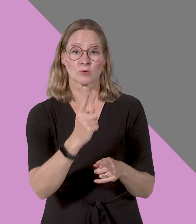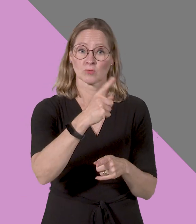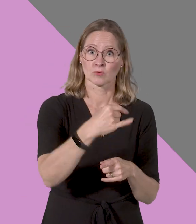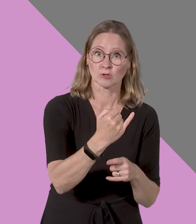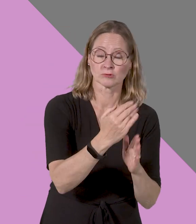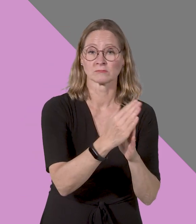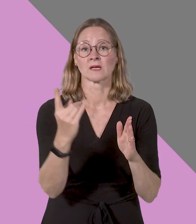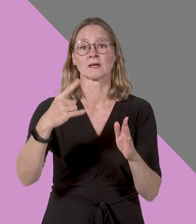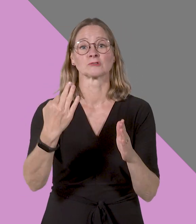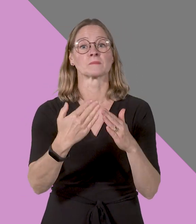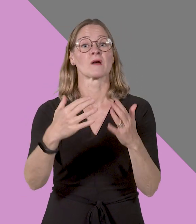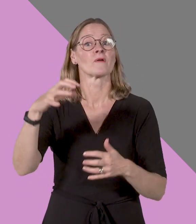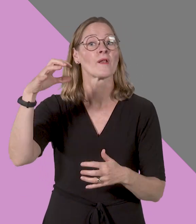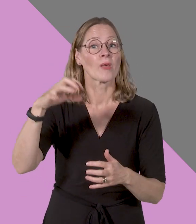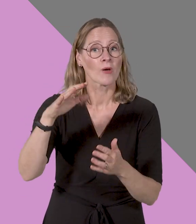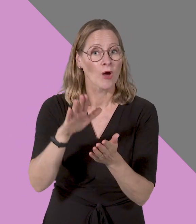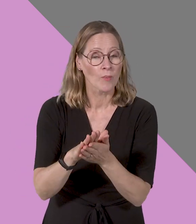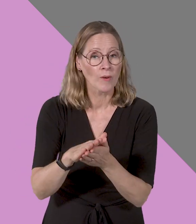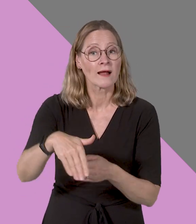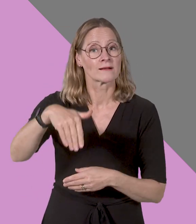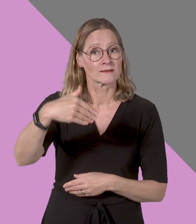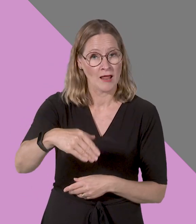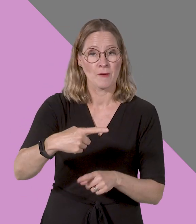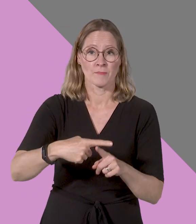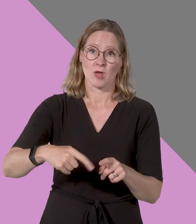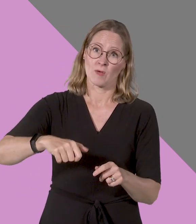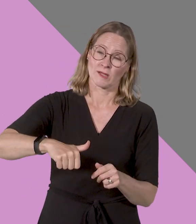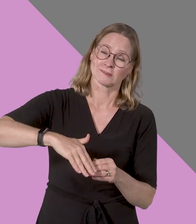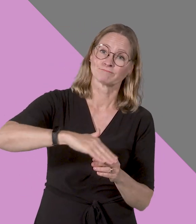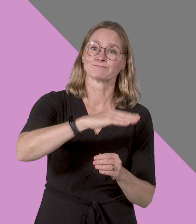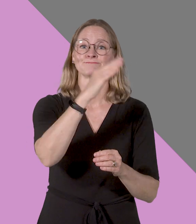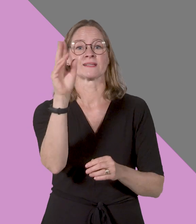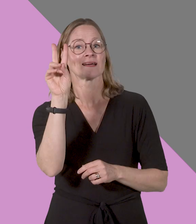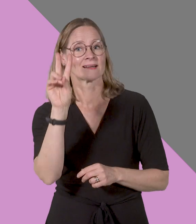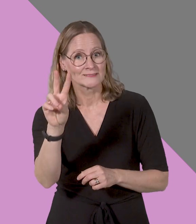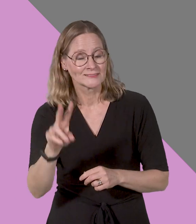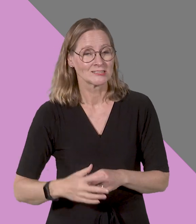16. −18.10.2023 kello 8.30-14.00.